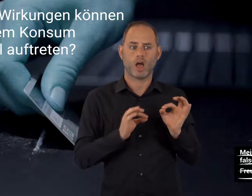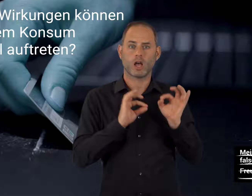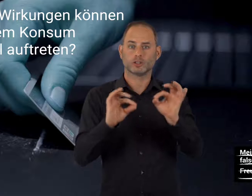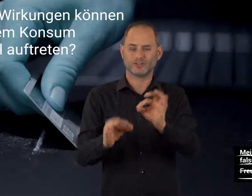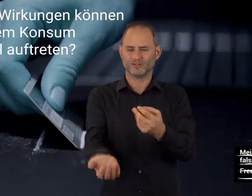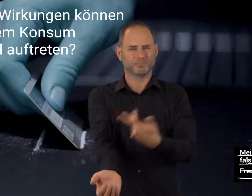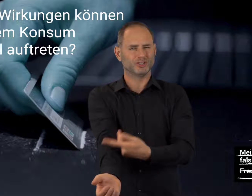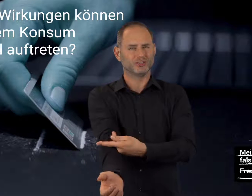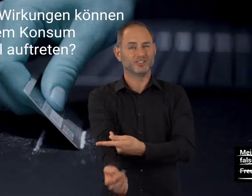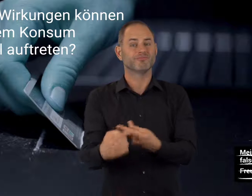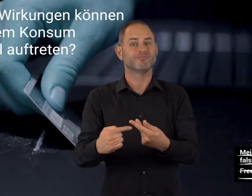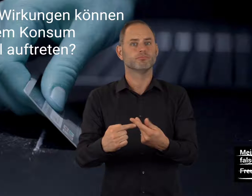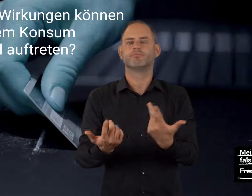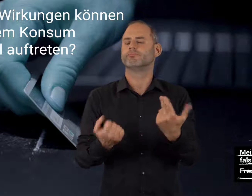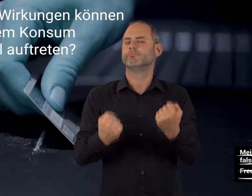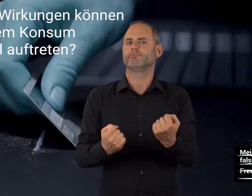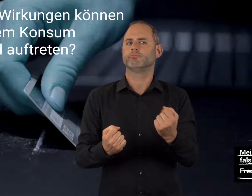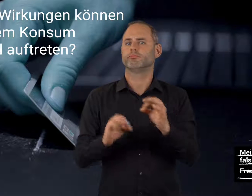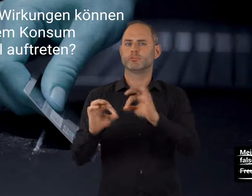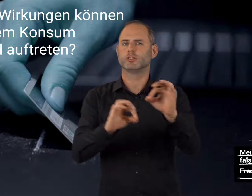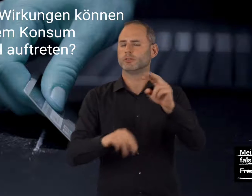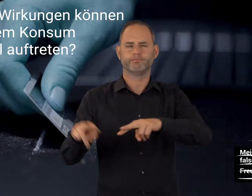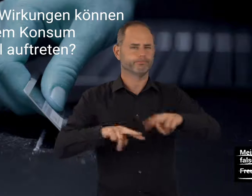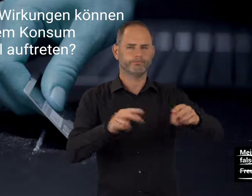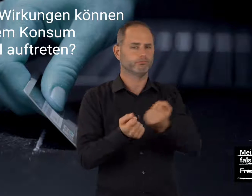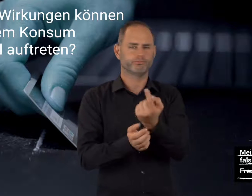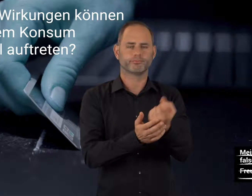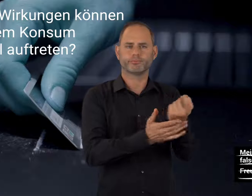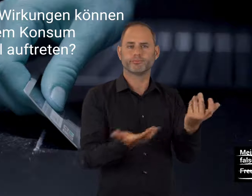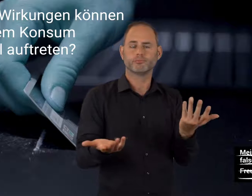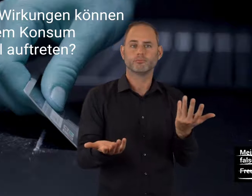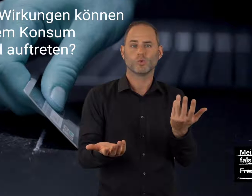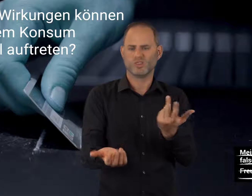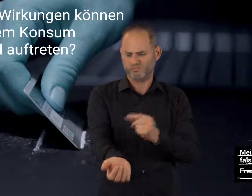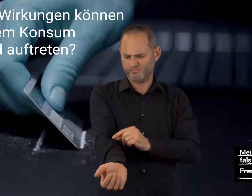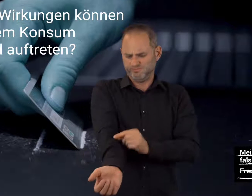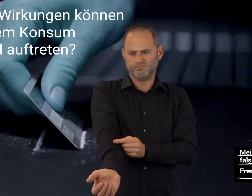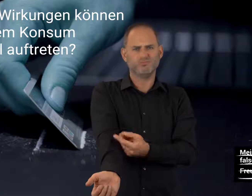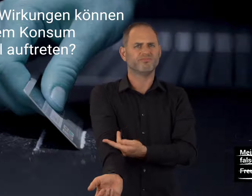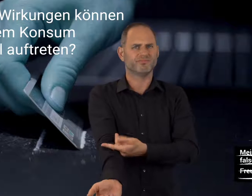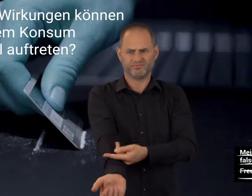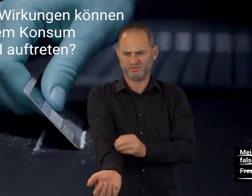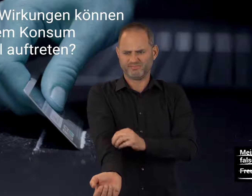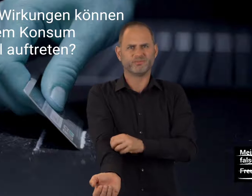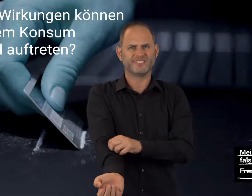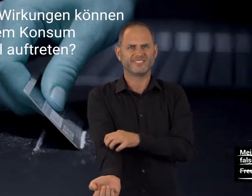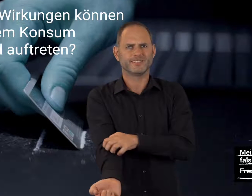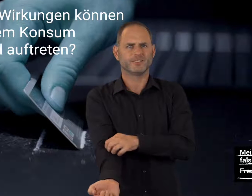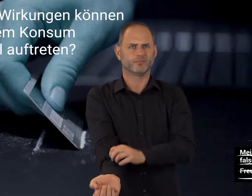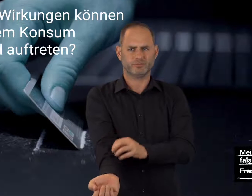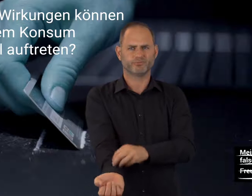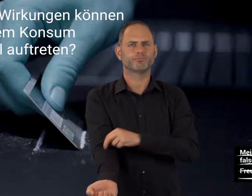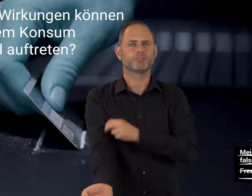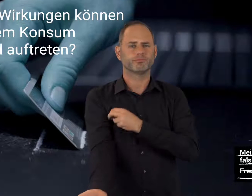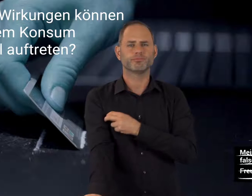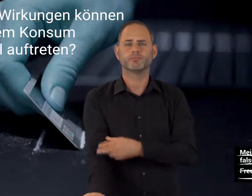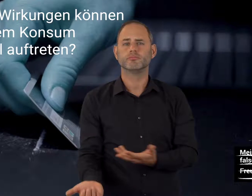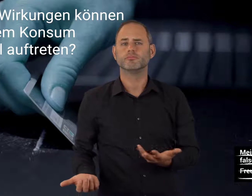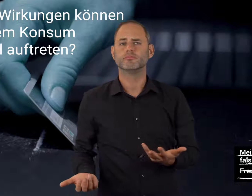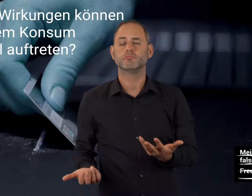Infektionskrankheiten und Abszesse (beim Spritzen).